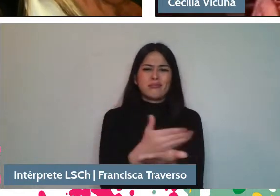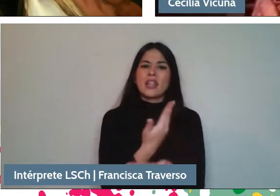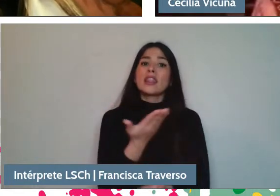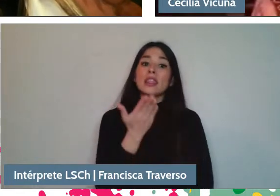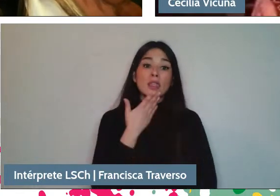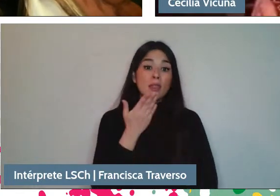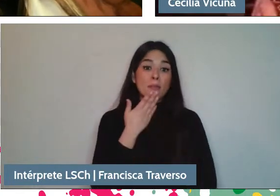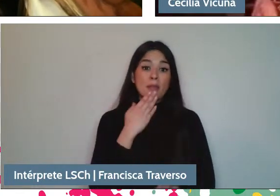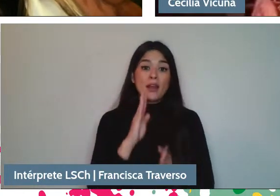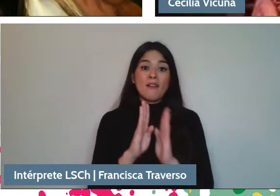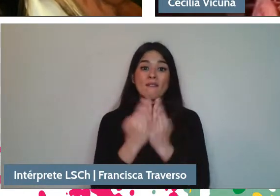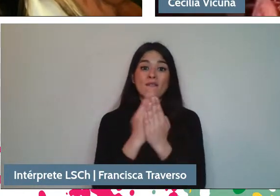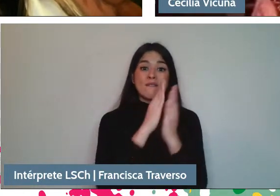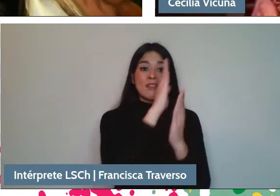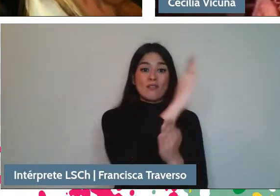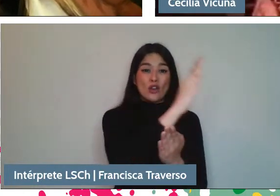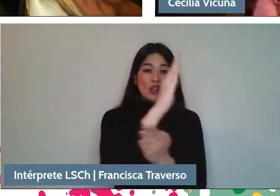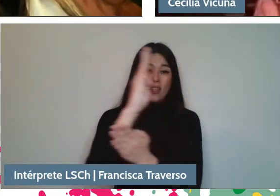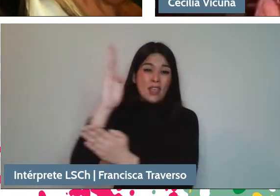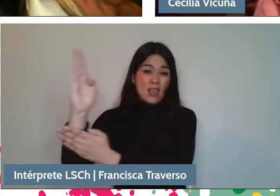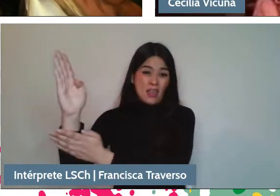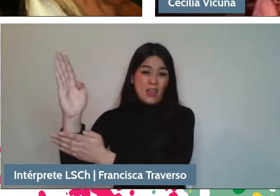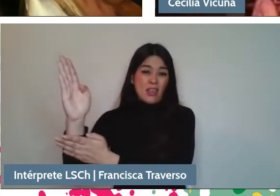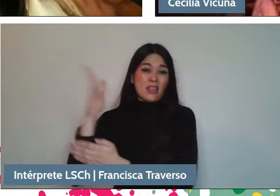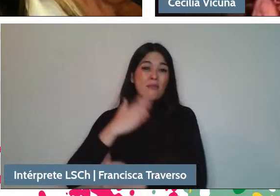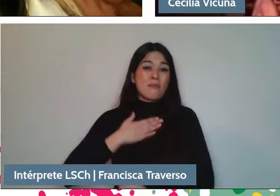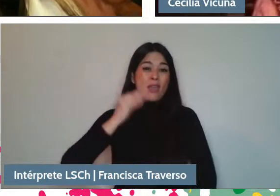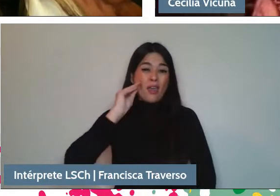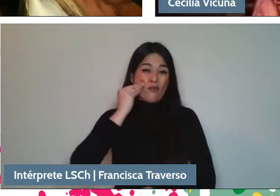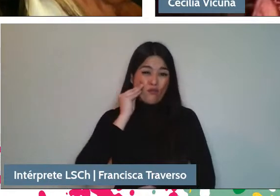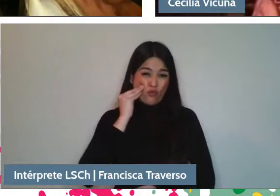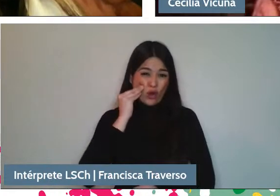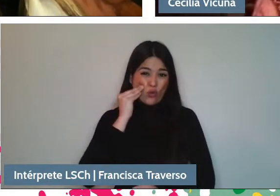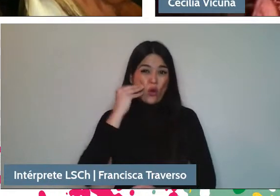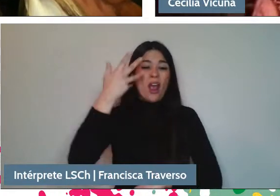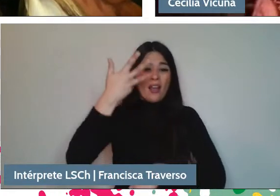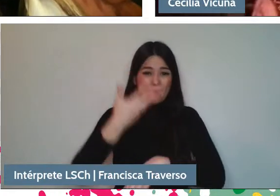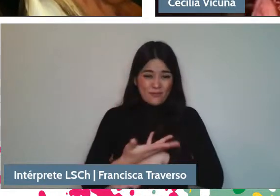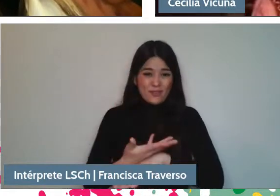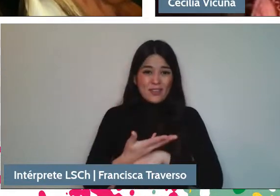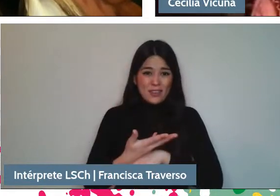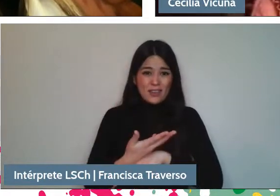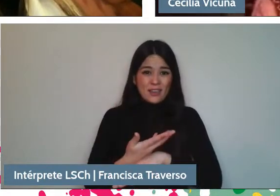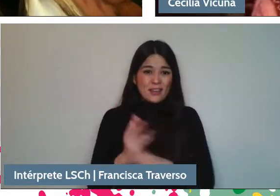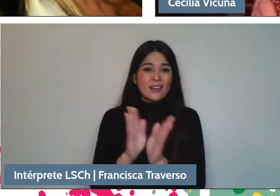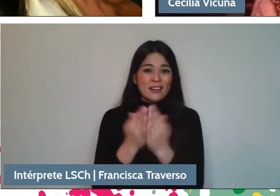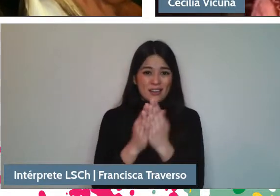había Penecas de los años 30 que mi papá y sus hermanos y hermanas